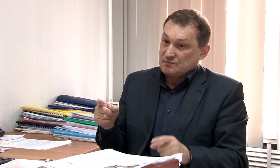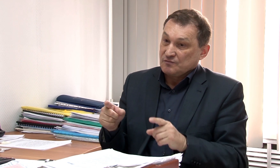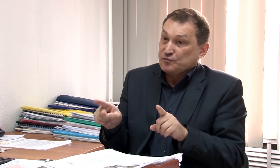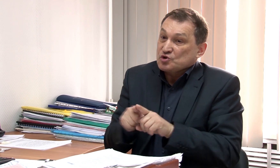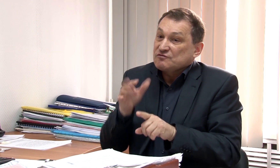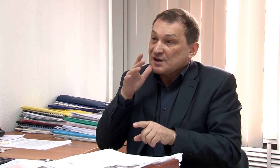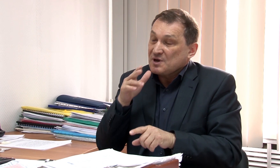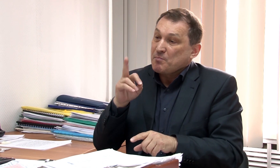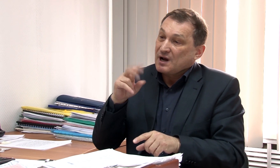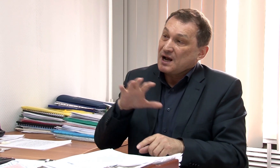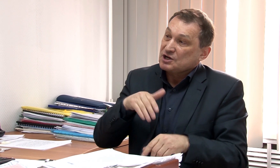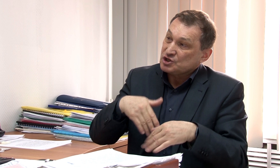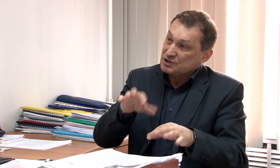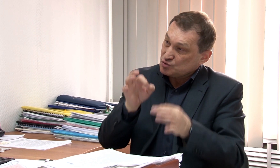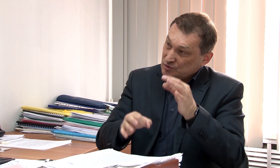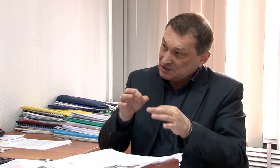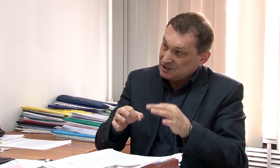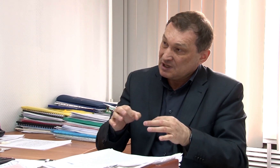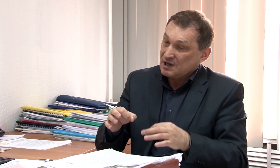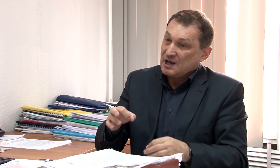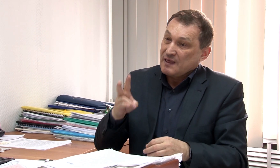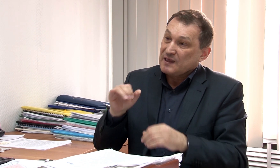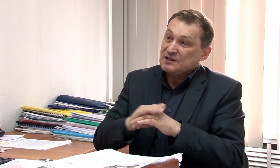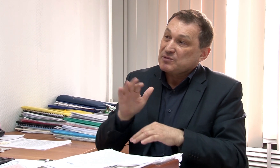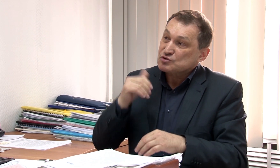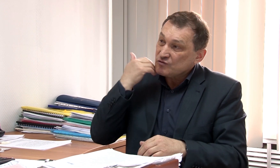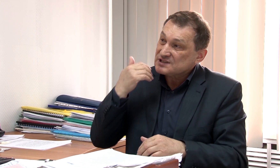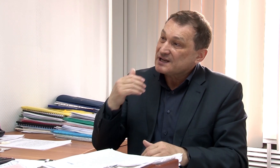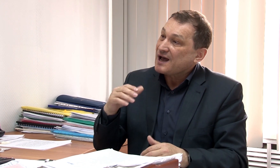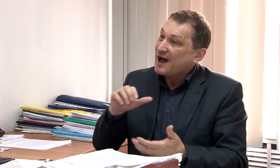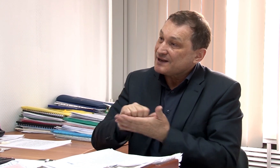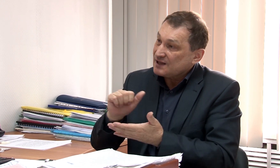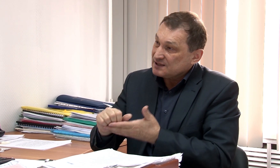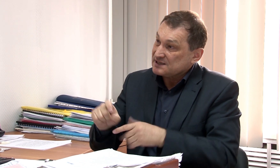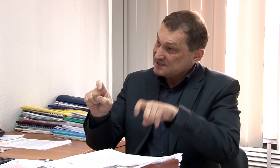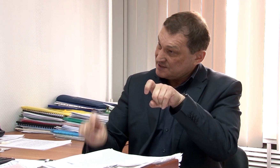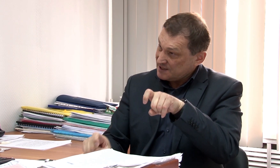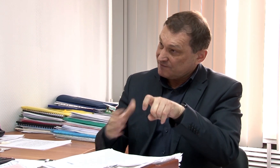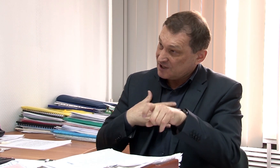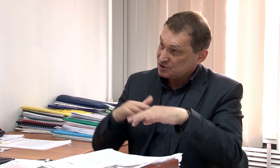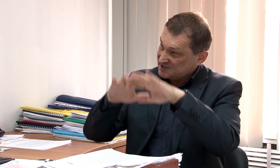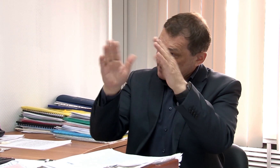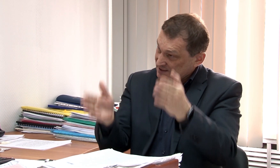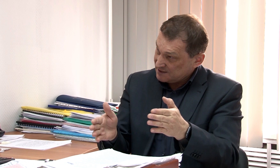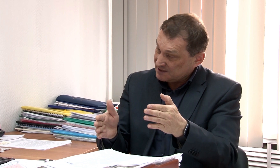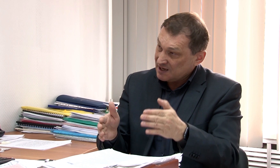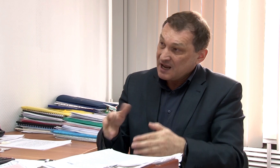В то же время, пока шли суды, недобросовестные арендаторы "сидели" в нашем здании,